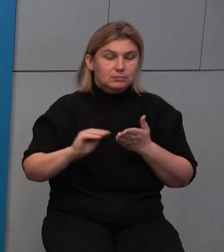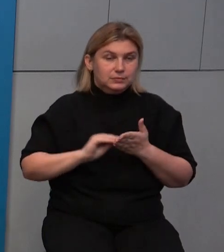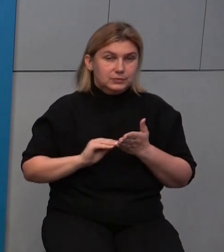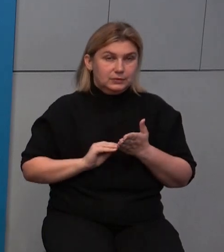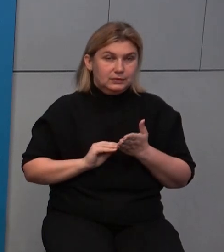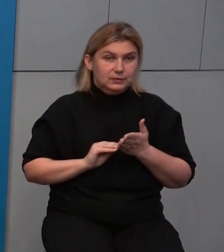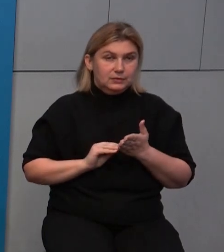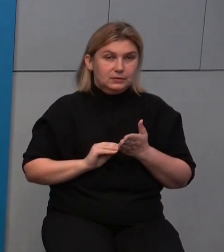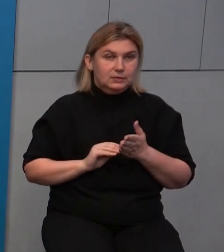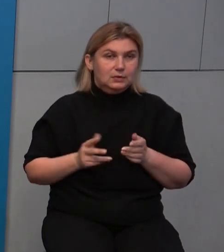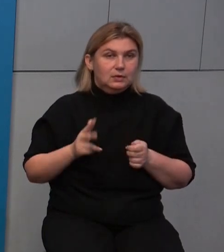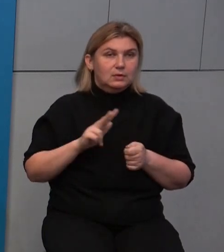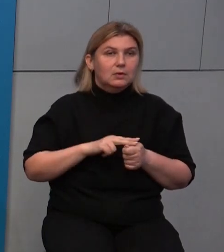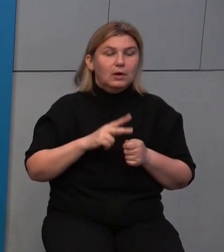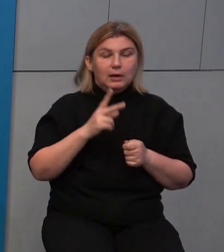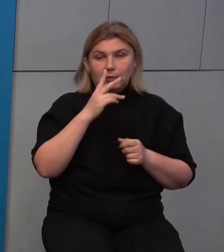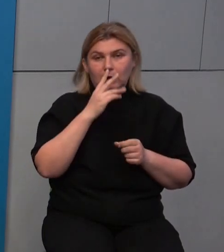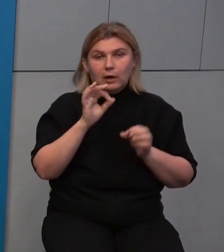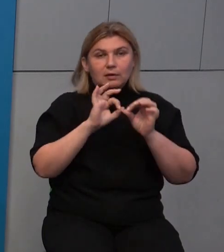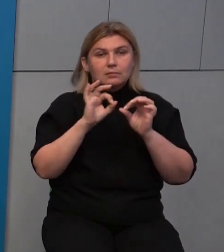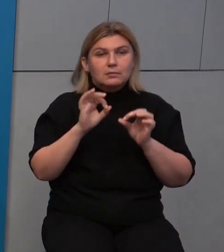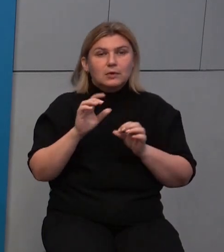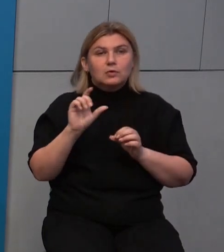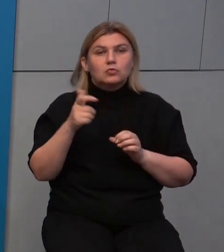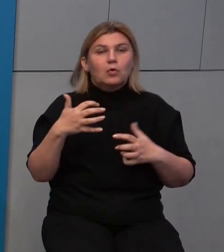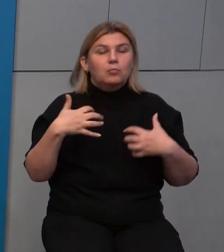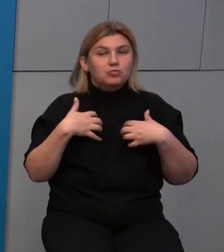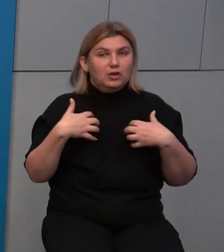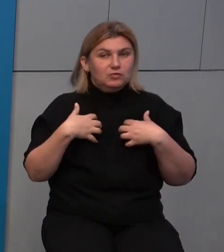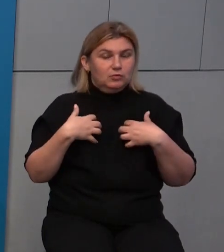która była świadectwem tego, co on przeżył i taką była,